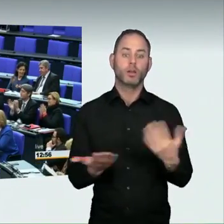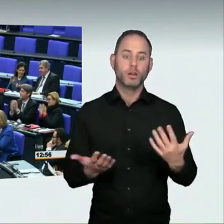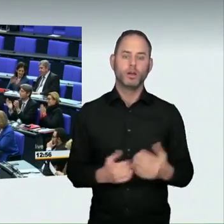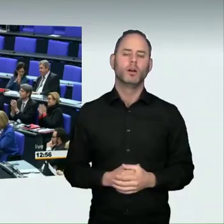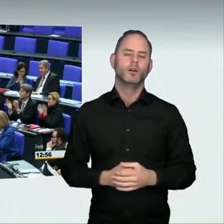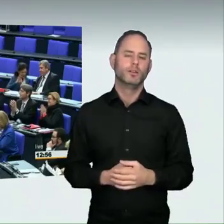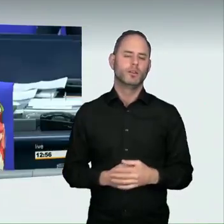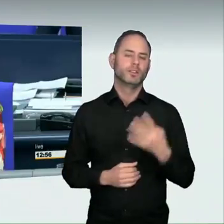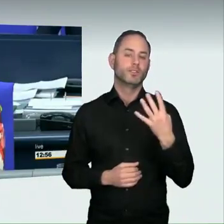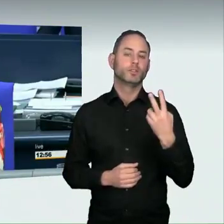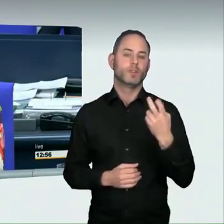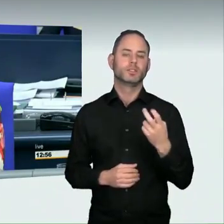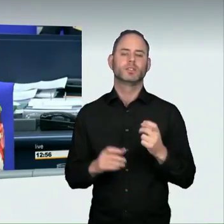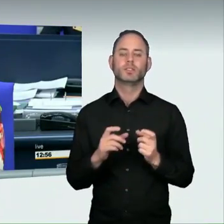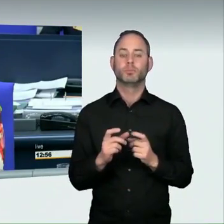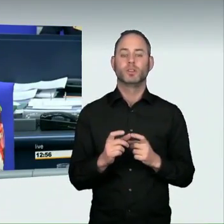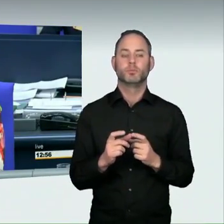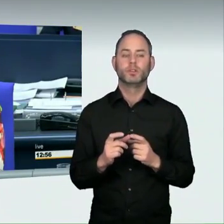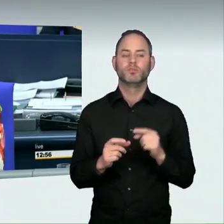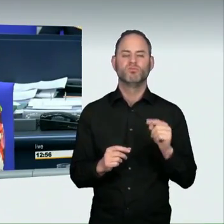(Präsidium): Da ich aus dem katholischen Bayern komme, kann ich Ihnen,